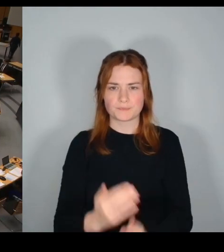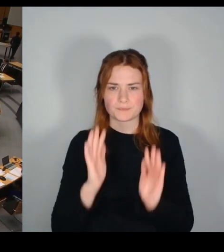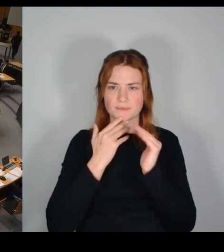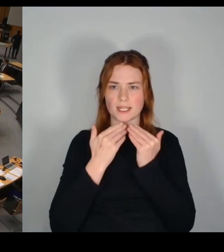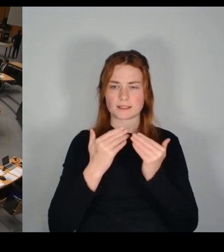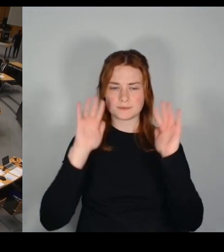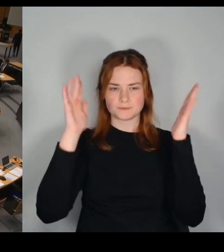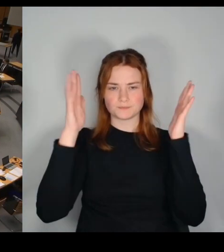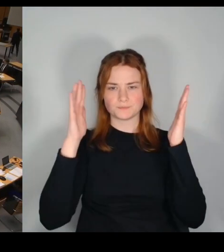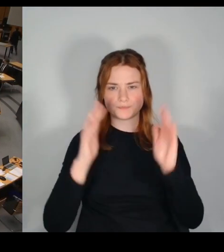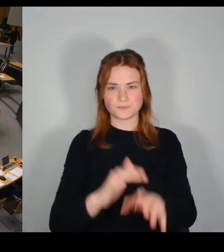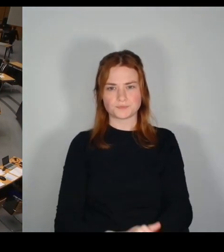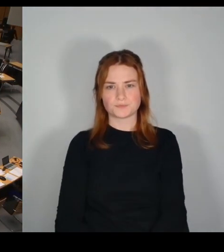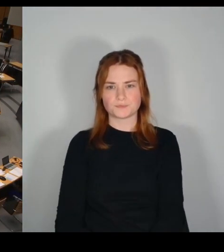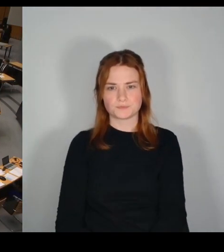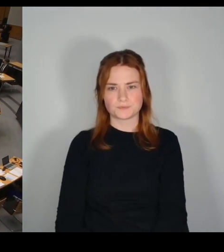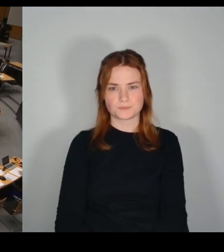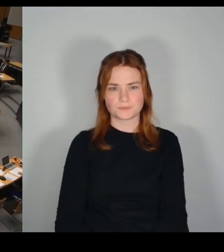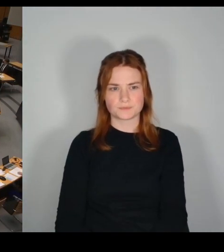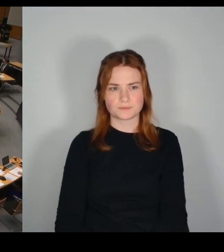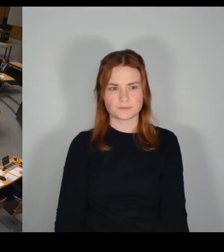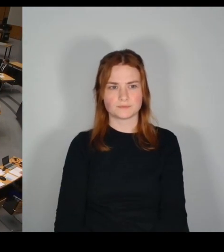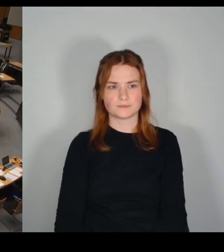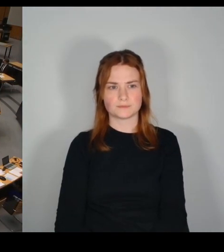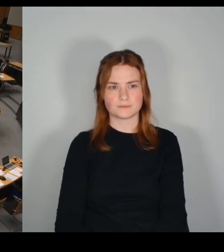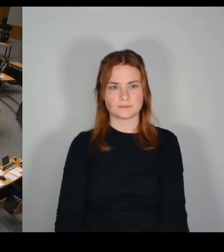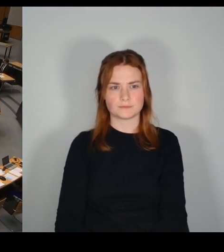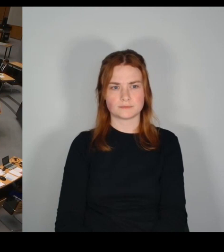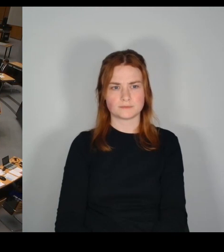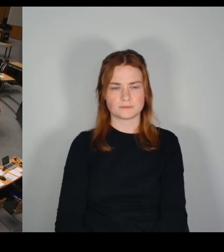Vielen Dank für die Fraktion der CDU hat nun Herr Kollege Dräger das Wort